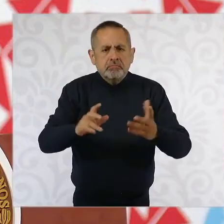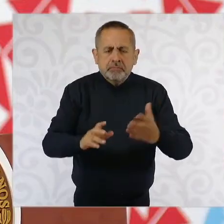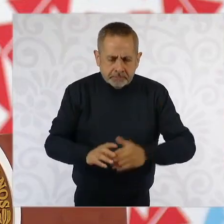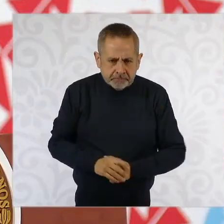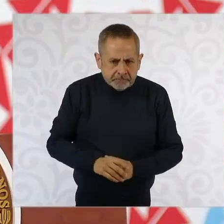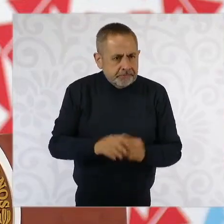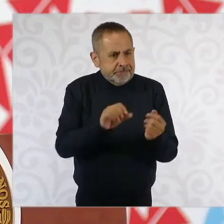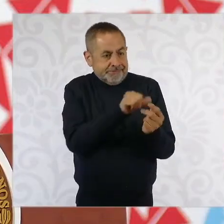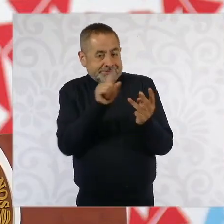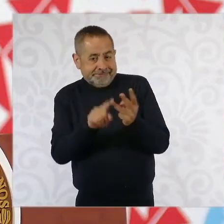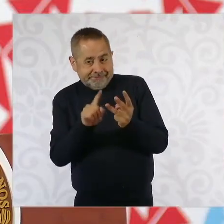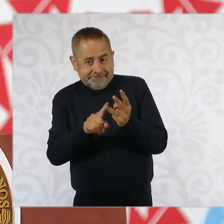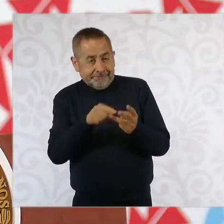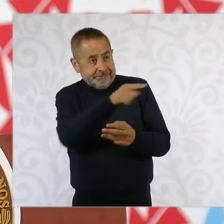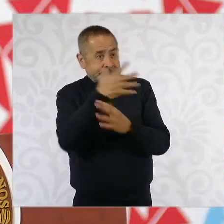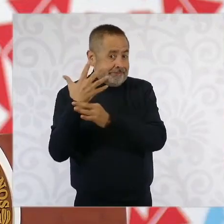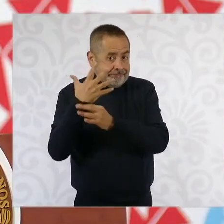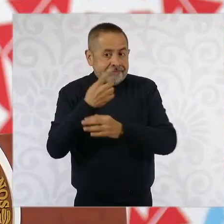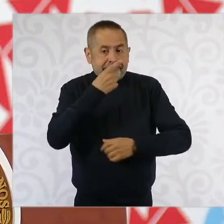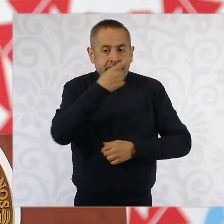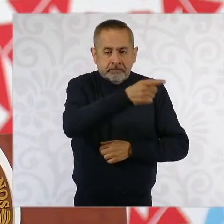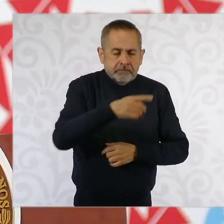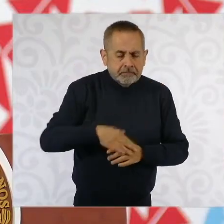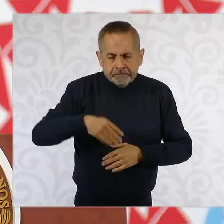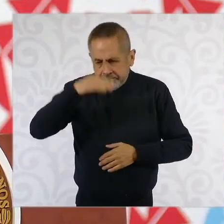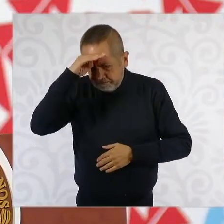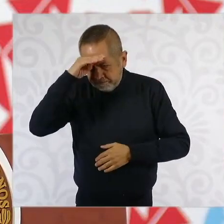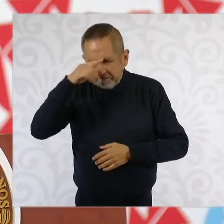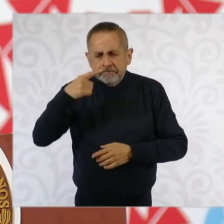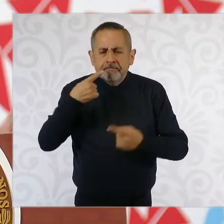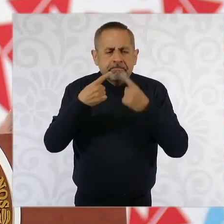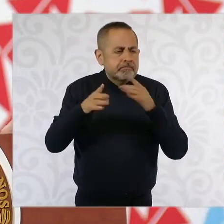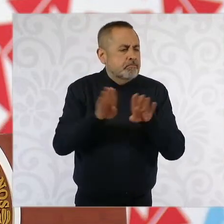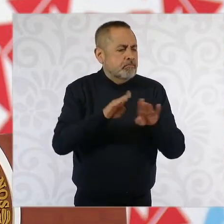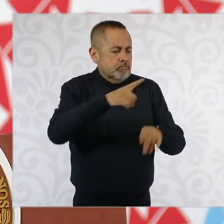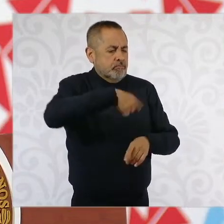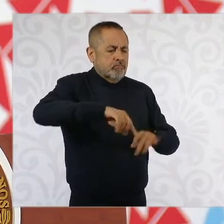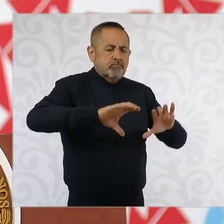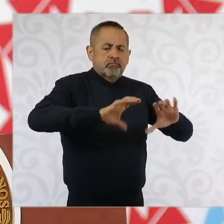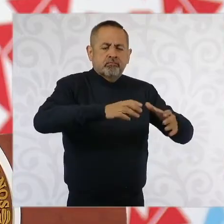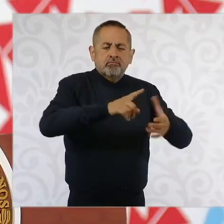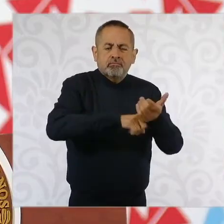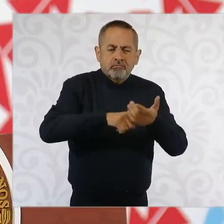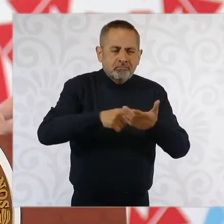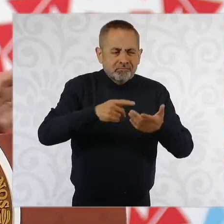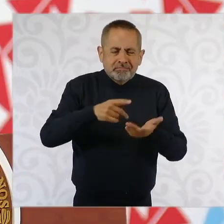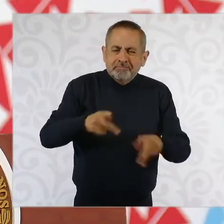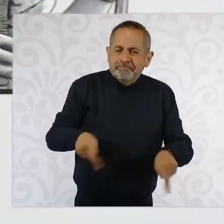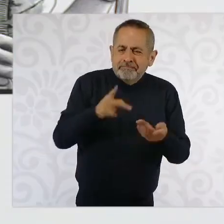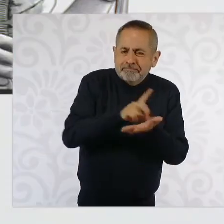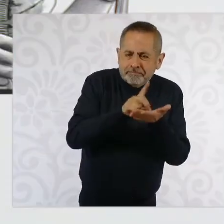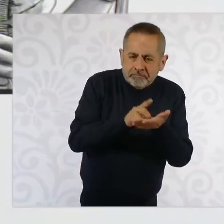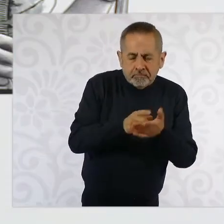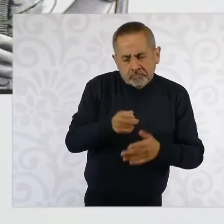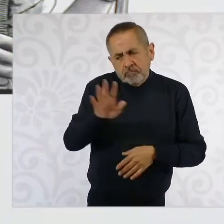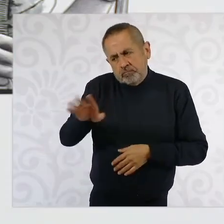parte donde habla de definir a los cárteles como terrorismo pero nunca habla de la intervención